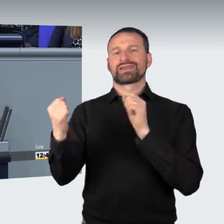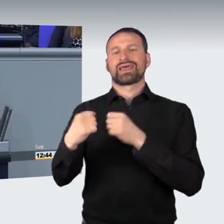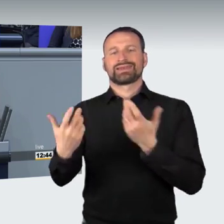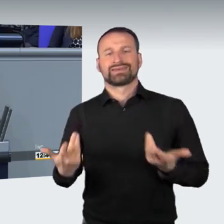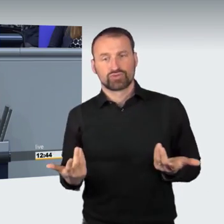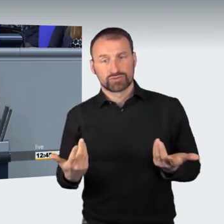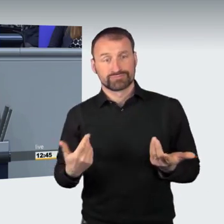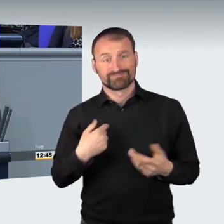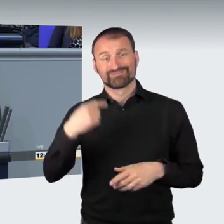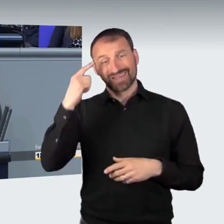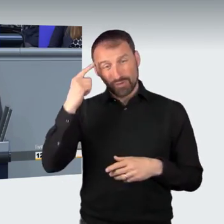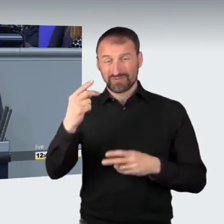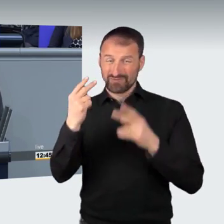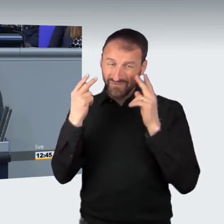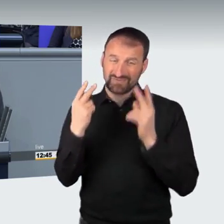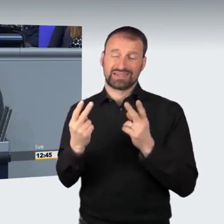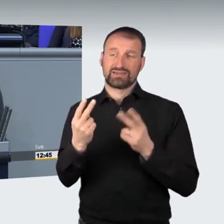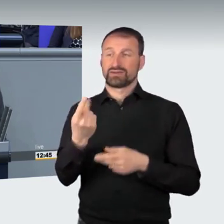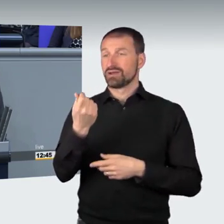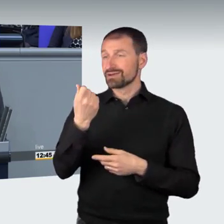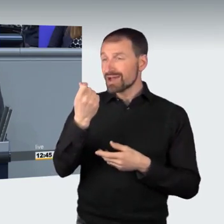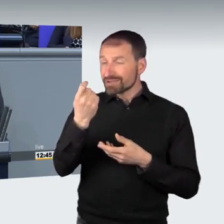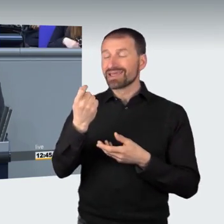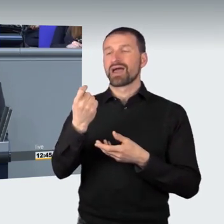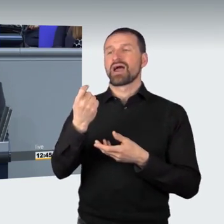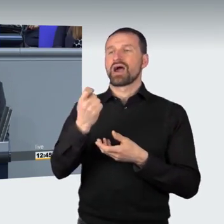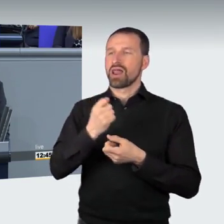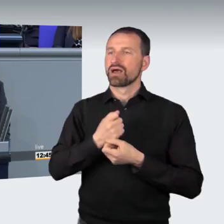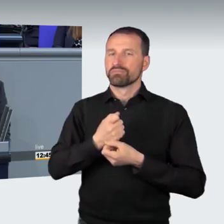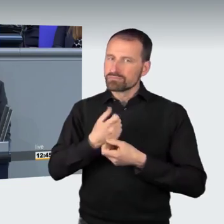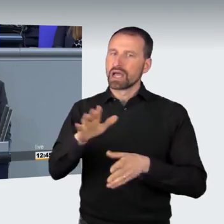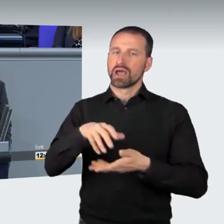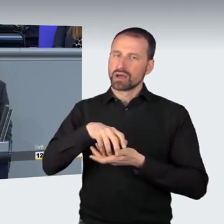überhaupt nicht vorkommt, ist die Schaffung von Wohneigentum.